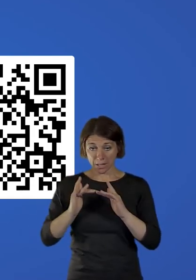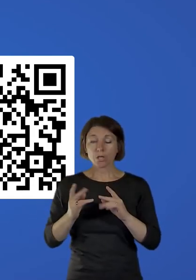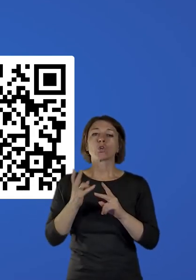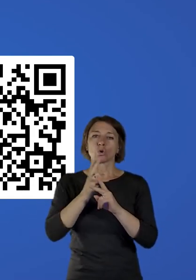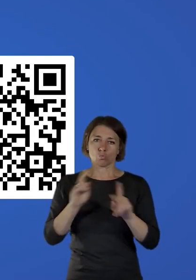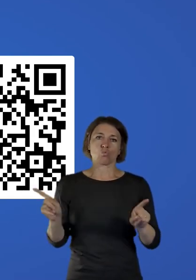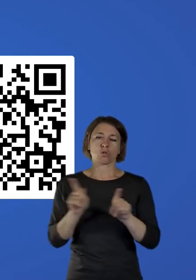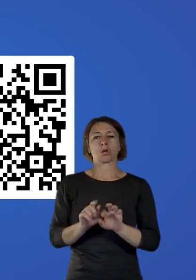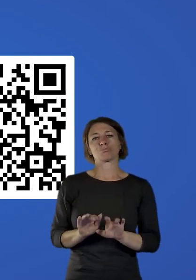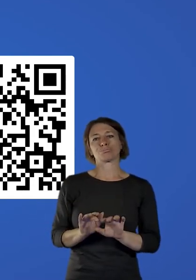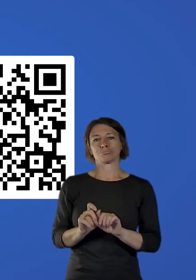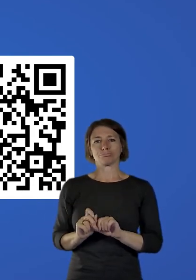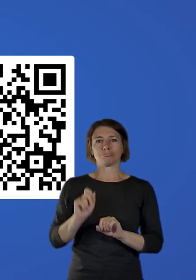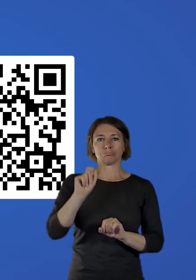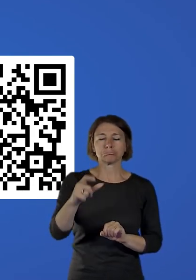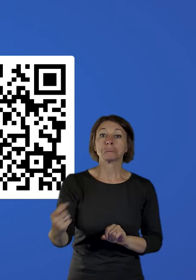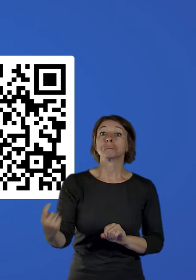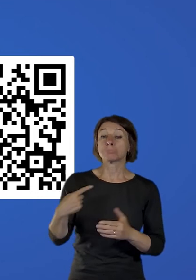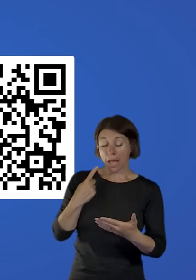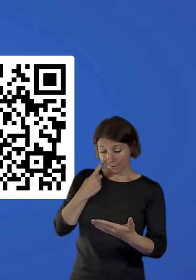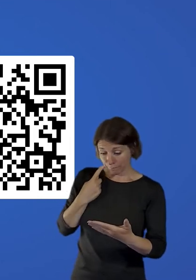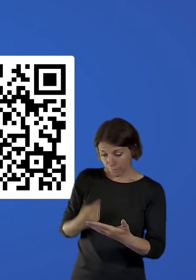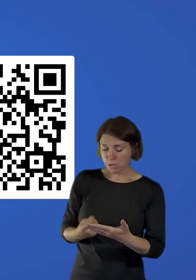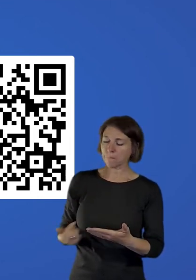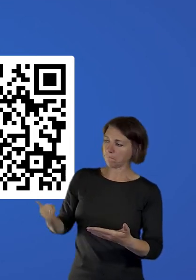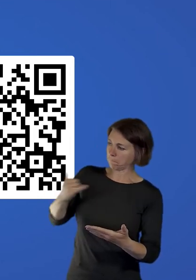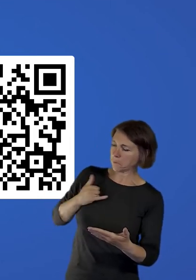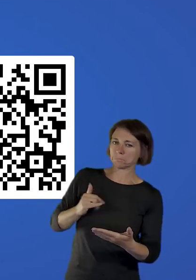ke mně do tabletu. A já budu moci potom ten váš dotaz položit našim hostům.